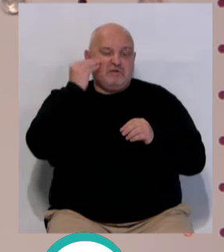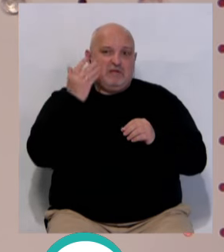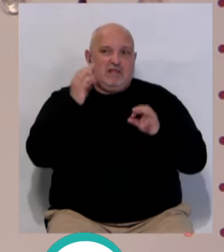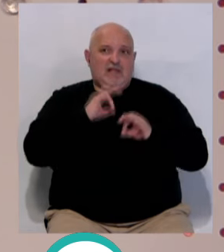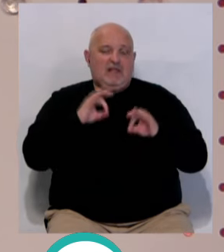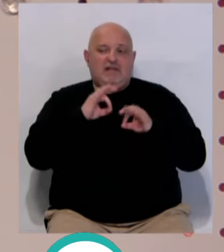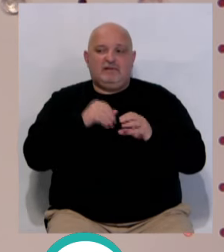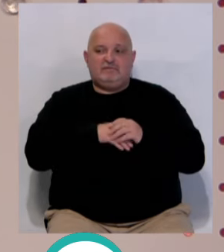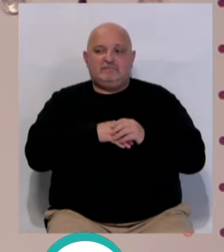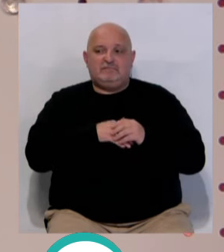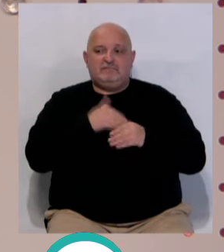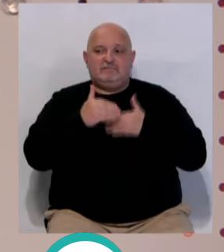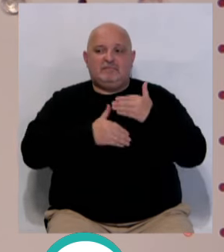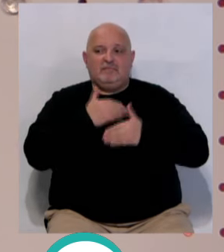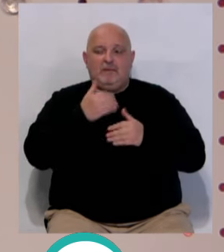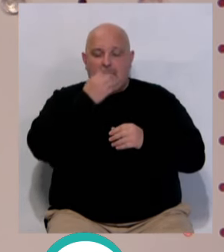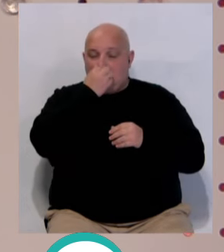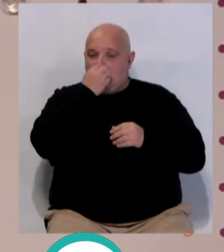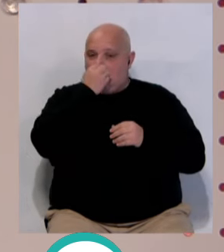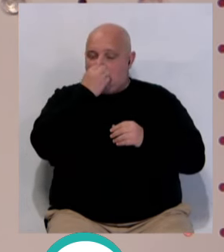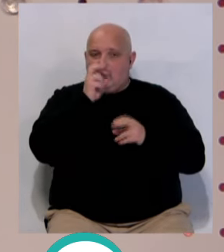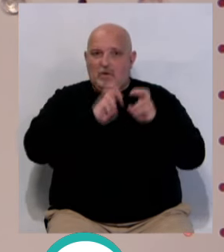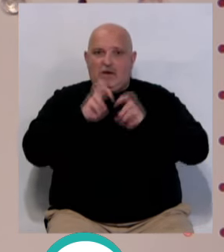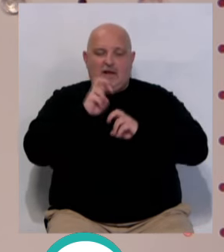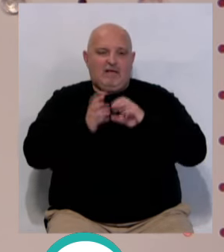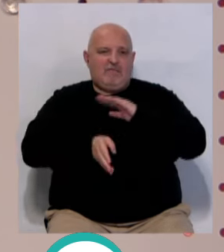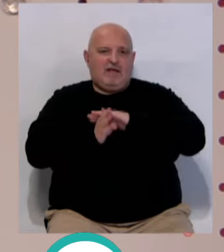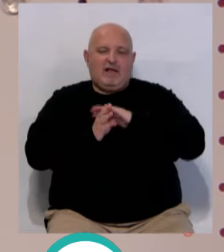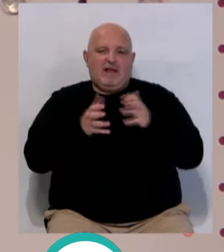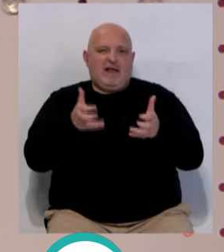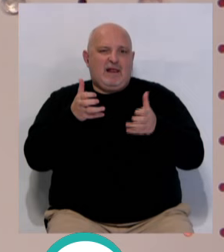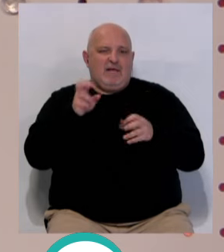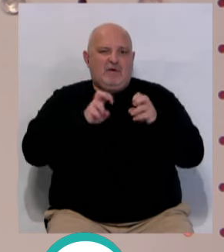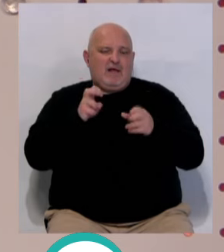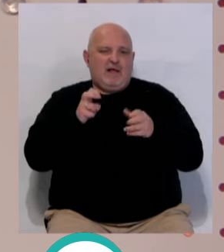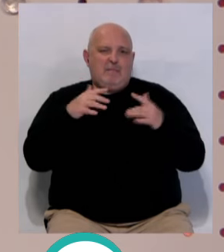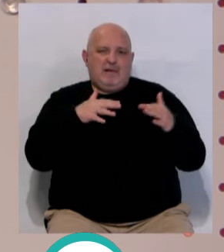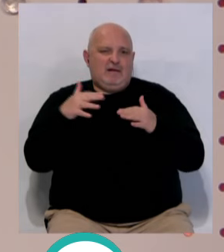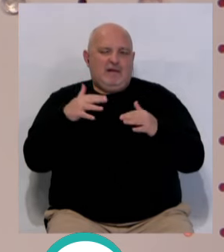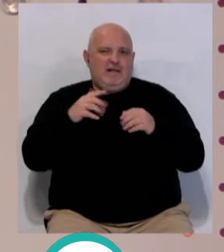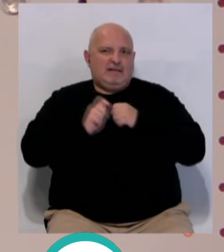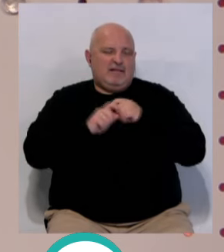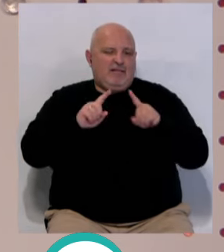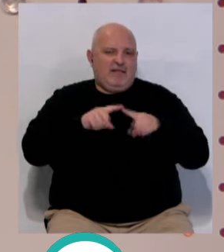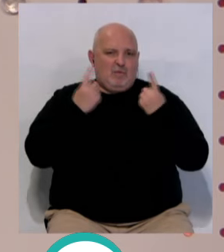alturas no yo creo que que tenemos que salir a a ganar el partido sea la táctica que sea y se juega